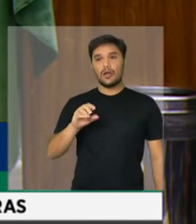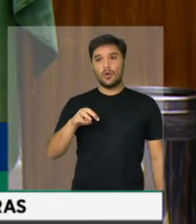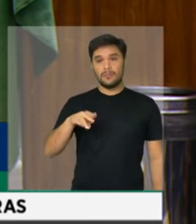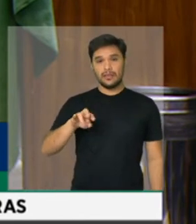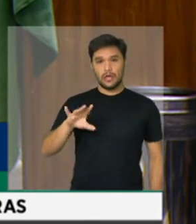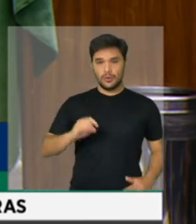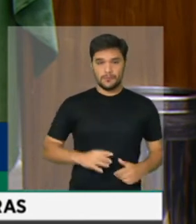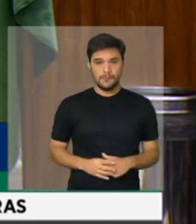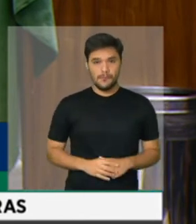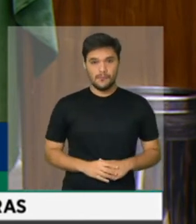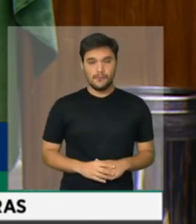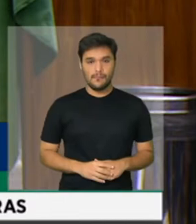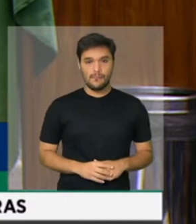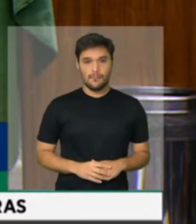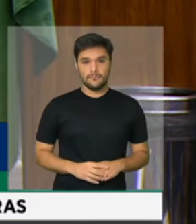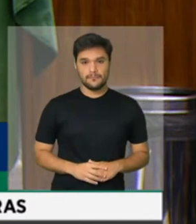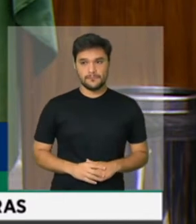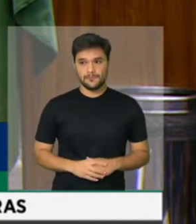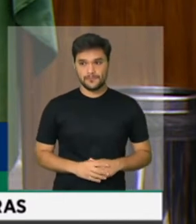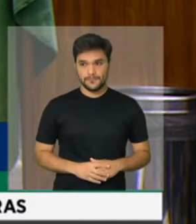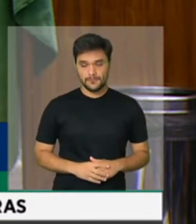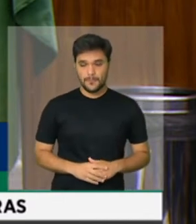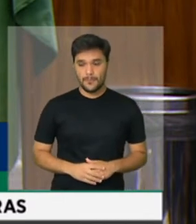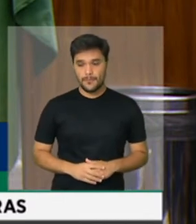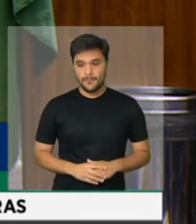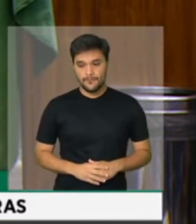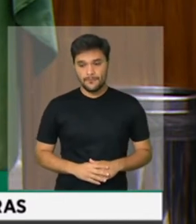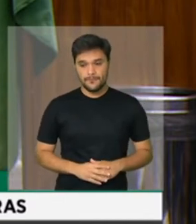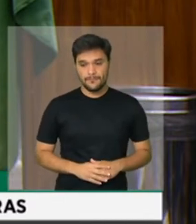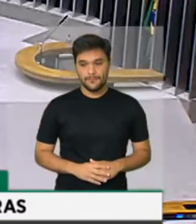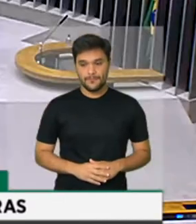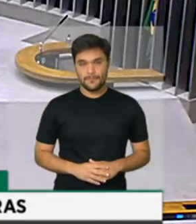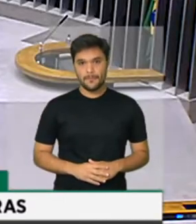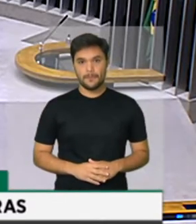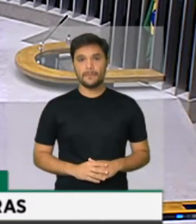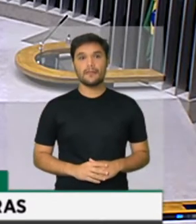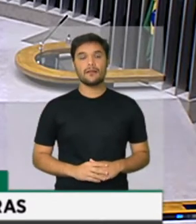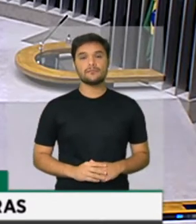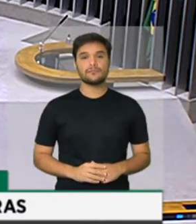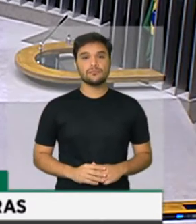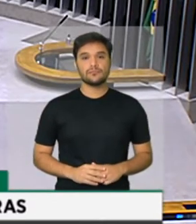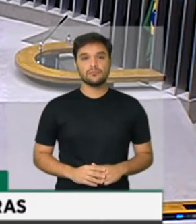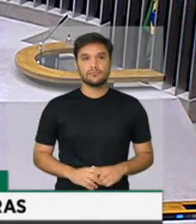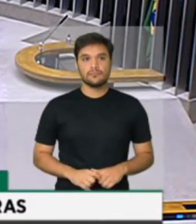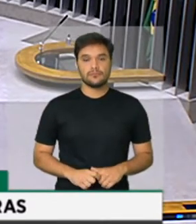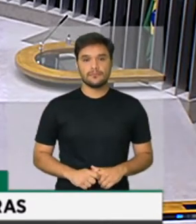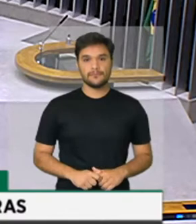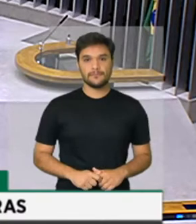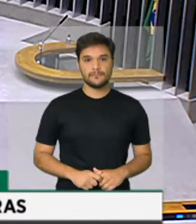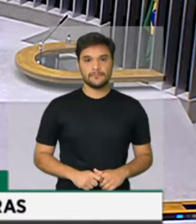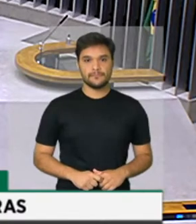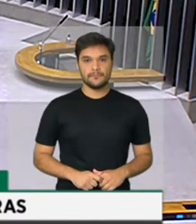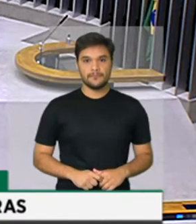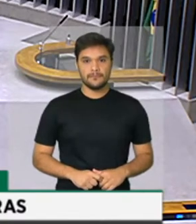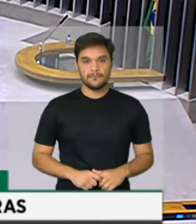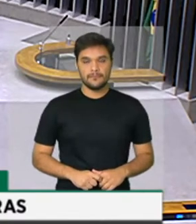PRIVADO PARA QUE UMA ESTATAL, PROVAVELMENTE CHINESA, VENHA TER O DOMÍNIO EM TERRAS BRASILEIRAS, QUE É O QUE ACONTECEU NO TRIÂNGULO